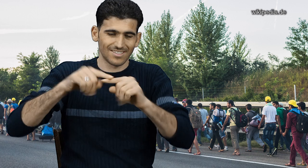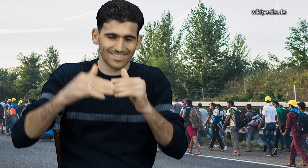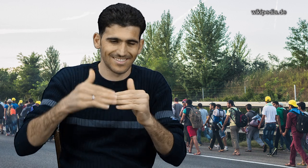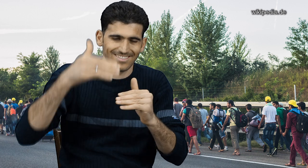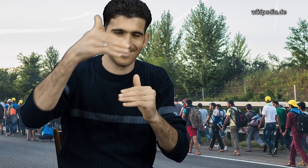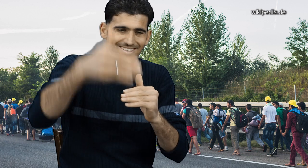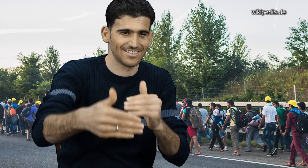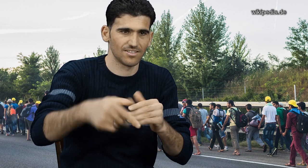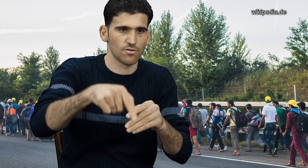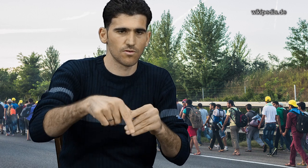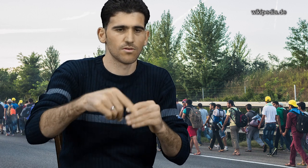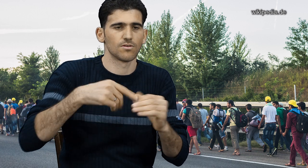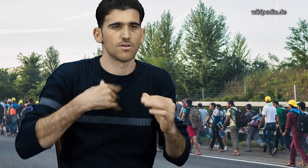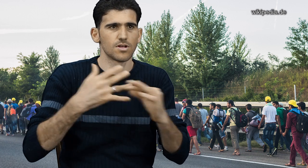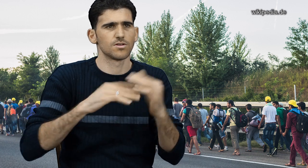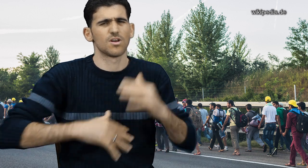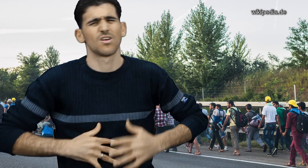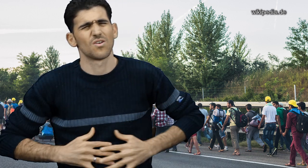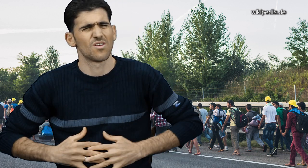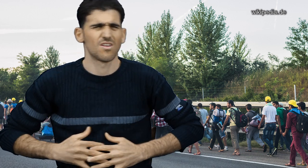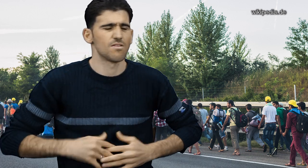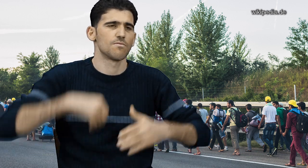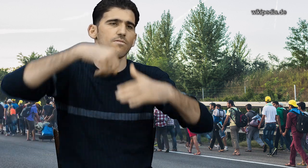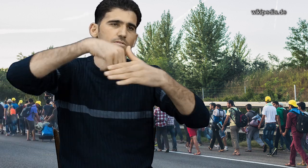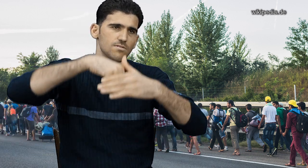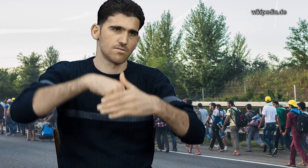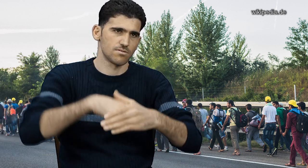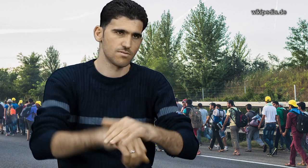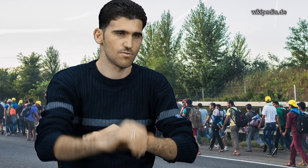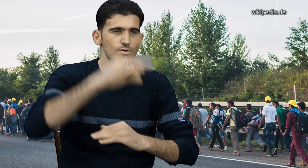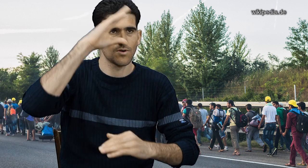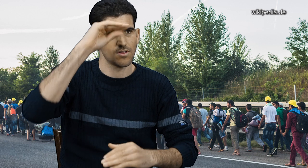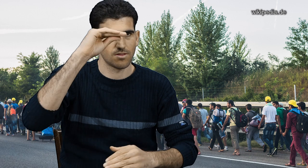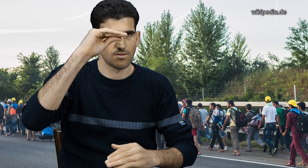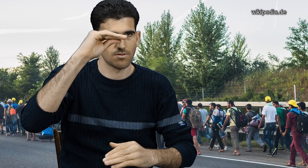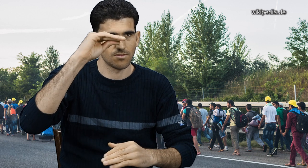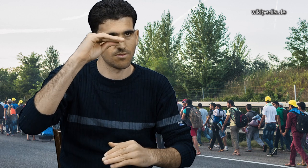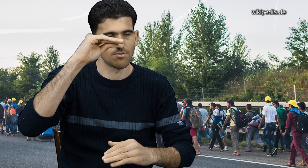Später, als wir in Griechenland waren, kam unser Junge zur Welt.